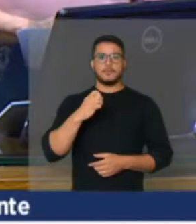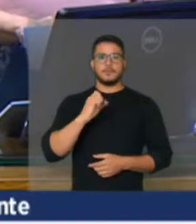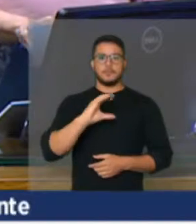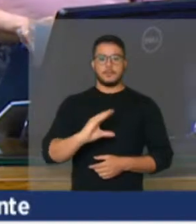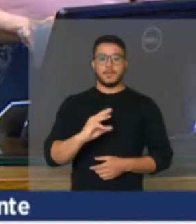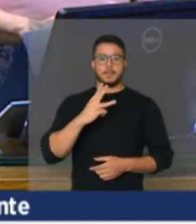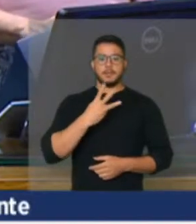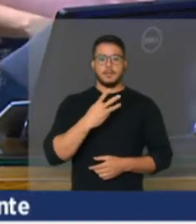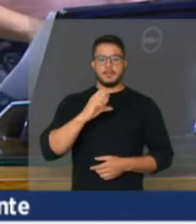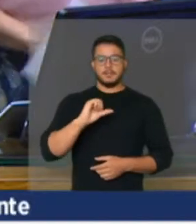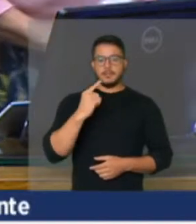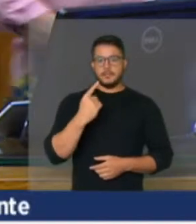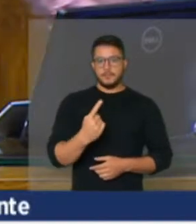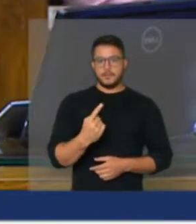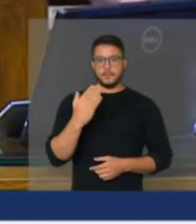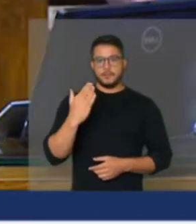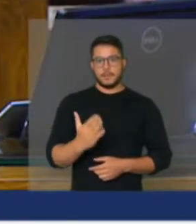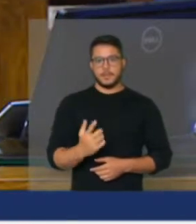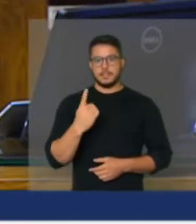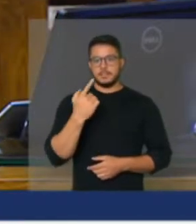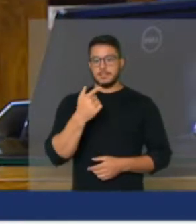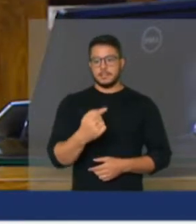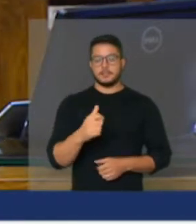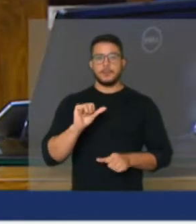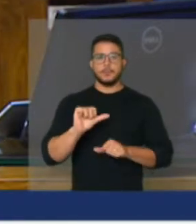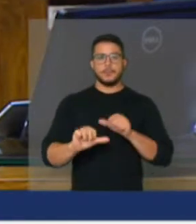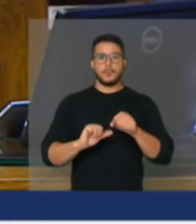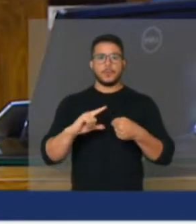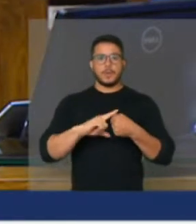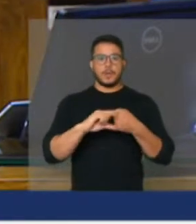2017 QUE ALTERA O ARTIGO 159 DA CONSTITUIÇÃO FEDERAL PARA DISCIPLINAR A DISTRIBUIÇÃO DE RECURSOS PELA UNIÃO AO